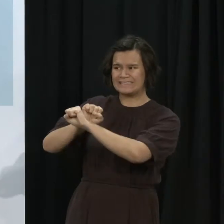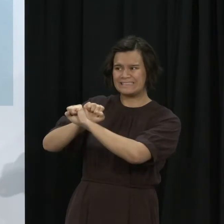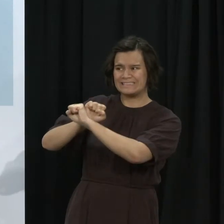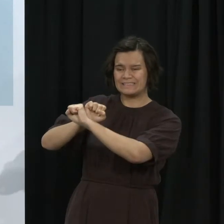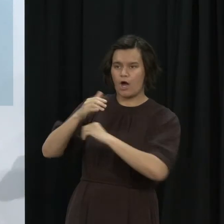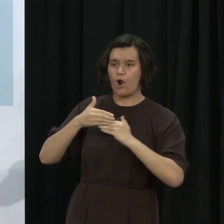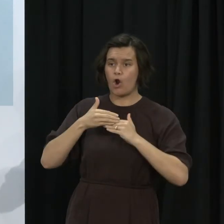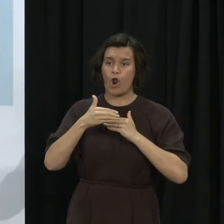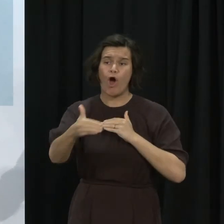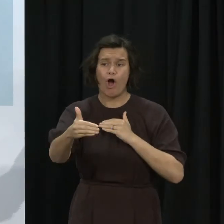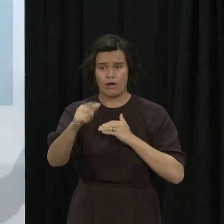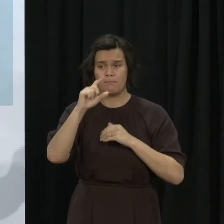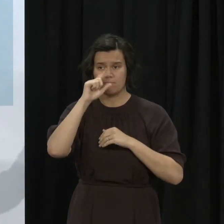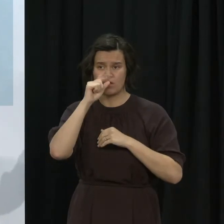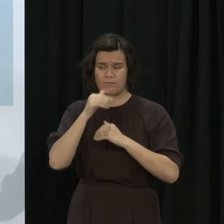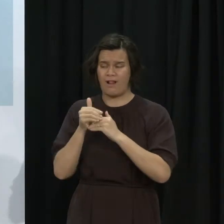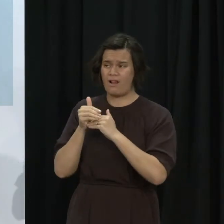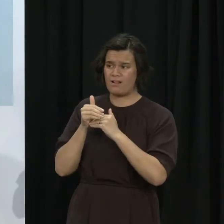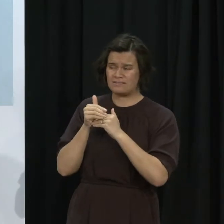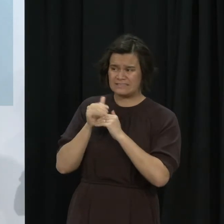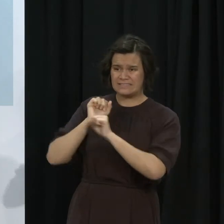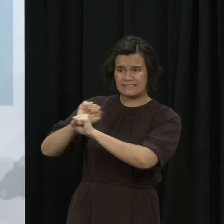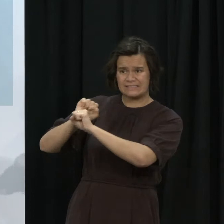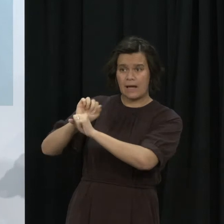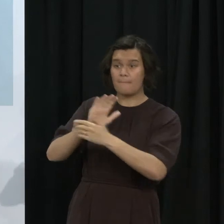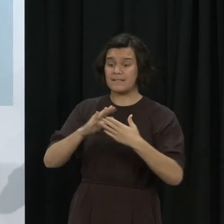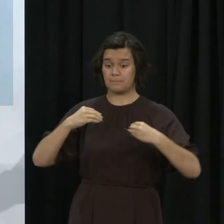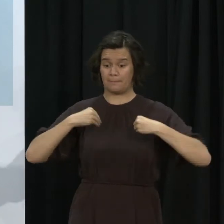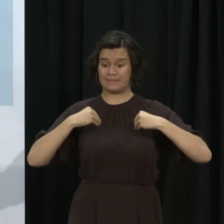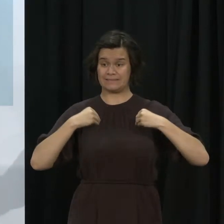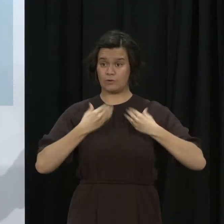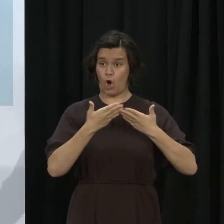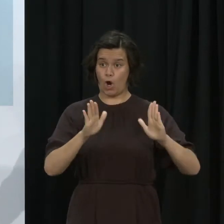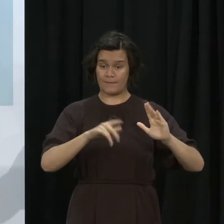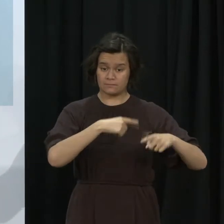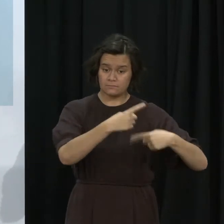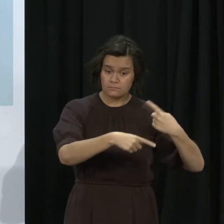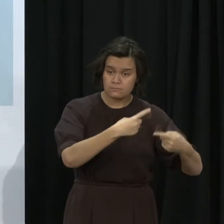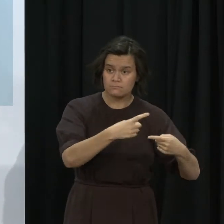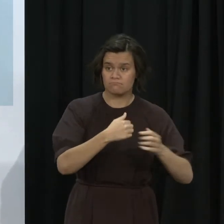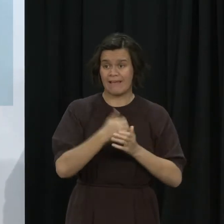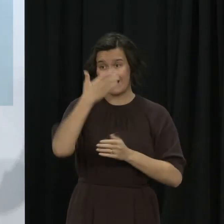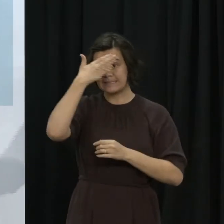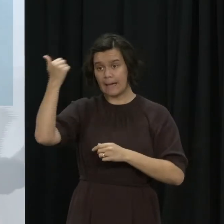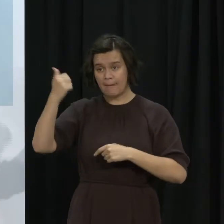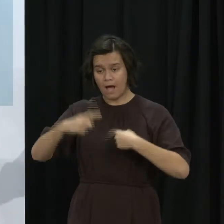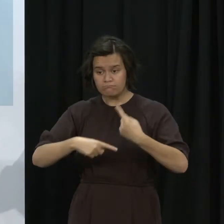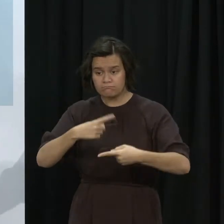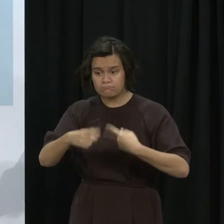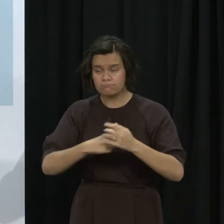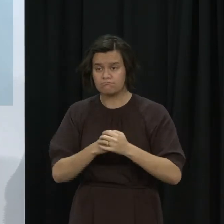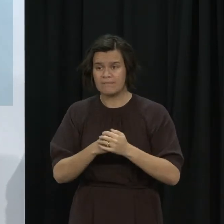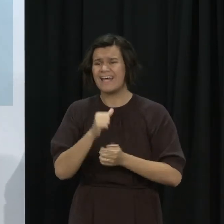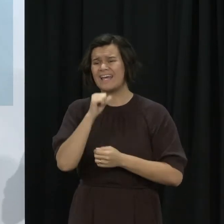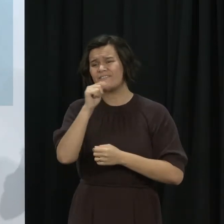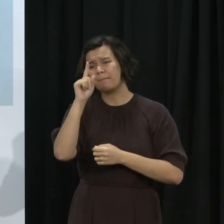ki nga take rereke me te titiro ki tawahi nga mana whakahaere, ko te rnanga o te kaunihera e tino whakaaro ana koinei te mea pai rawa atu whakatata. Ma te